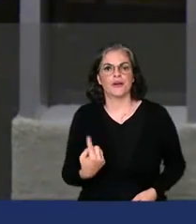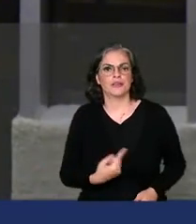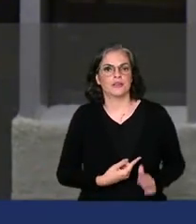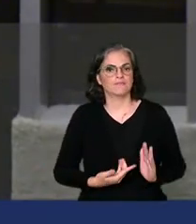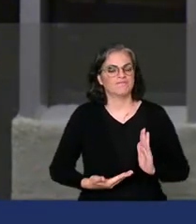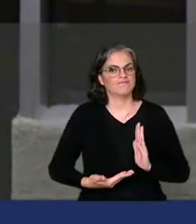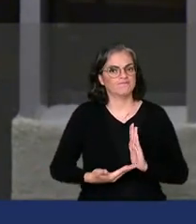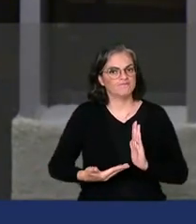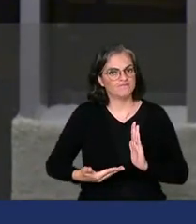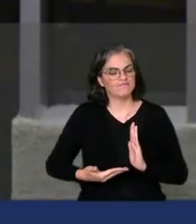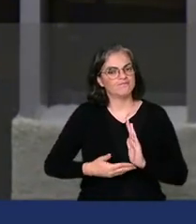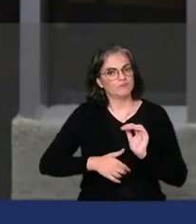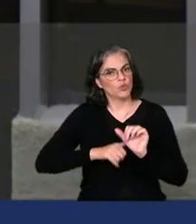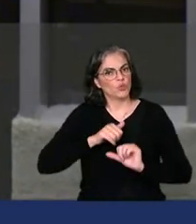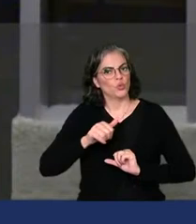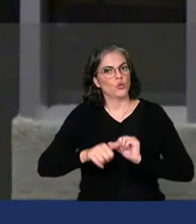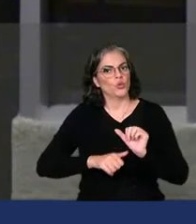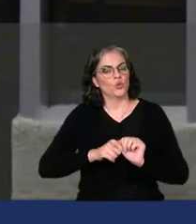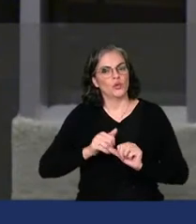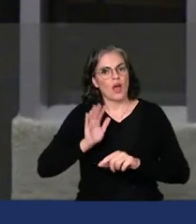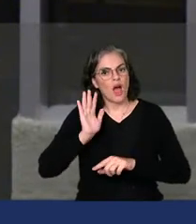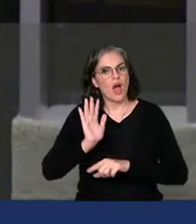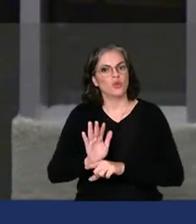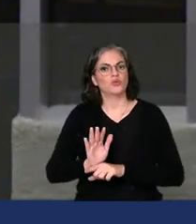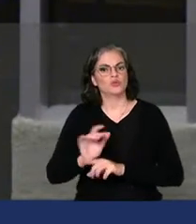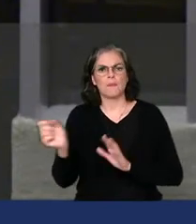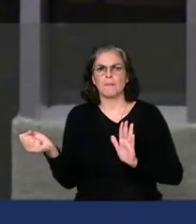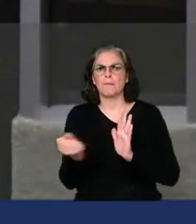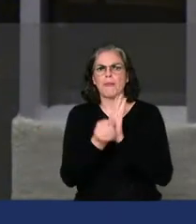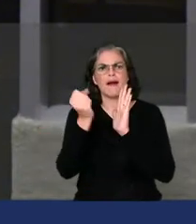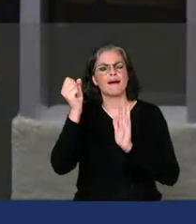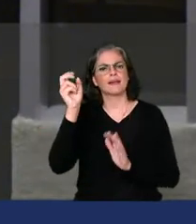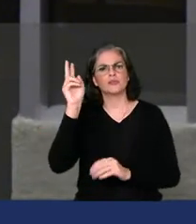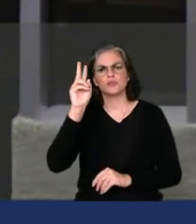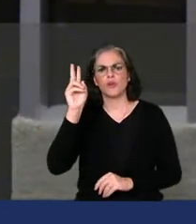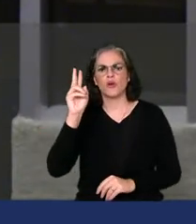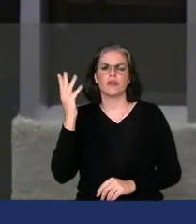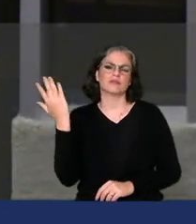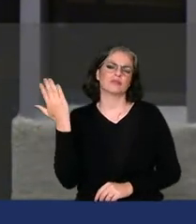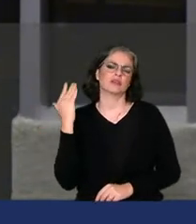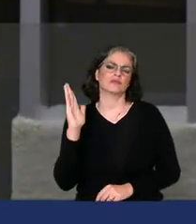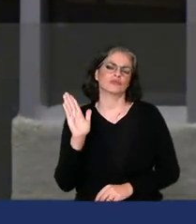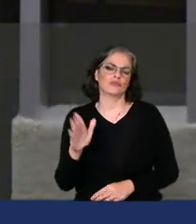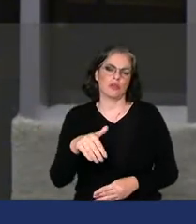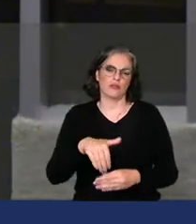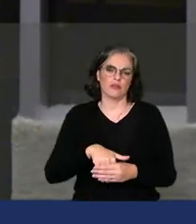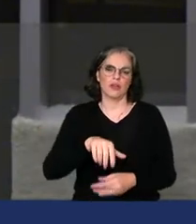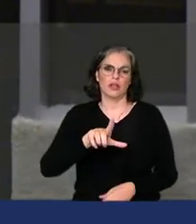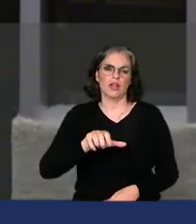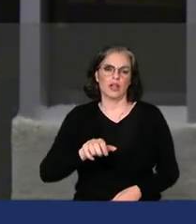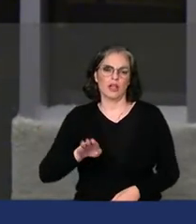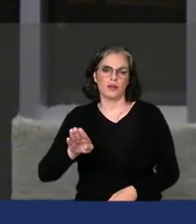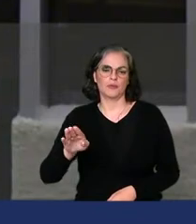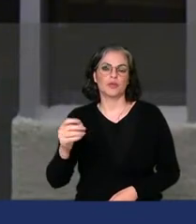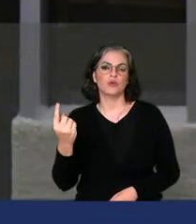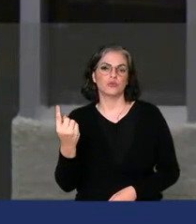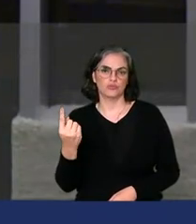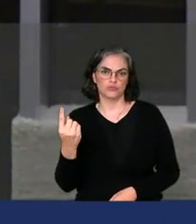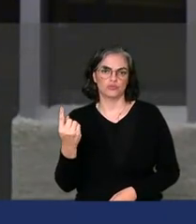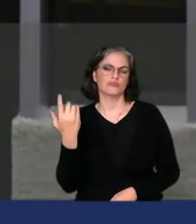HISTÓRIA A PARTIR DO MOMENTO QUE NÓS VOTAMOS A LAB 1, DEPUTADA JANDIRA QUE CONOSCO, BENEDITA, TRABALHAMOS TANTO A